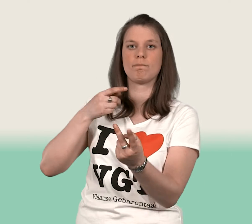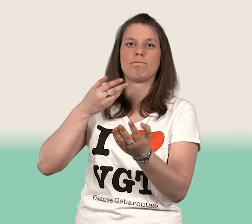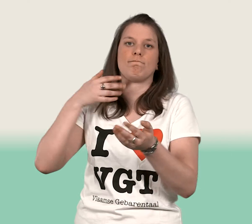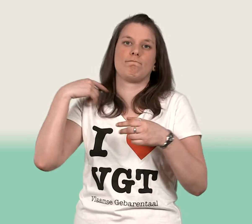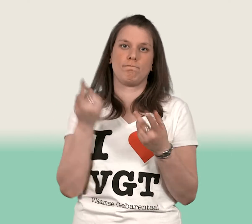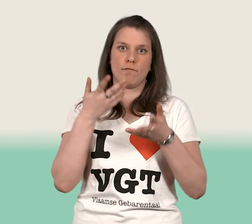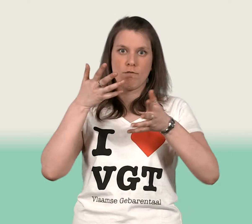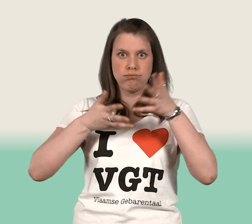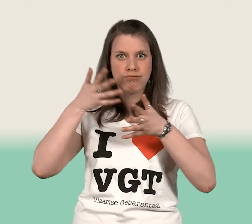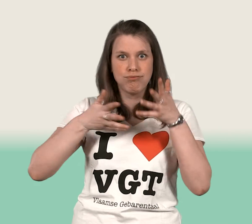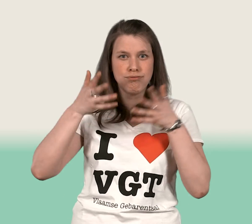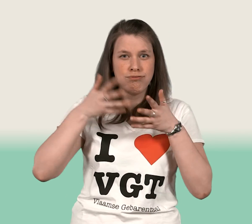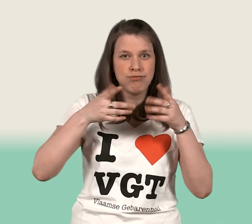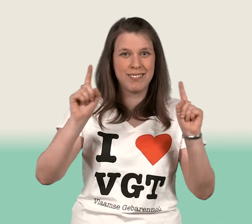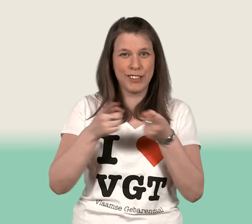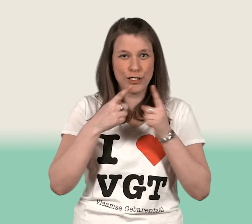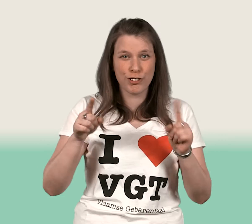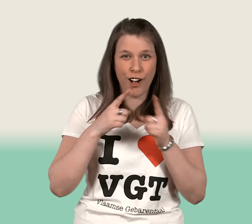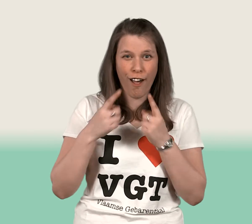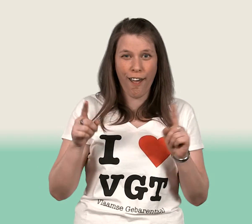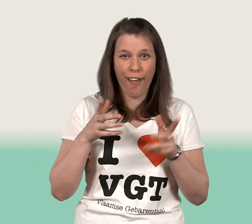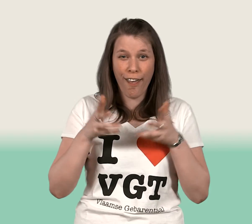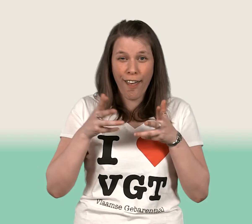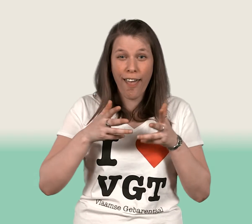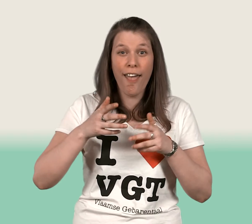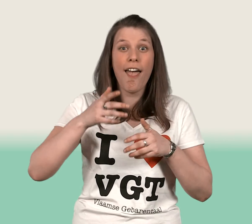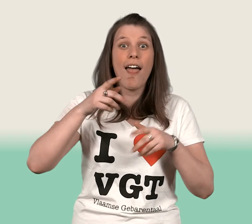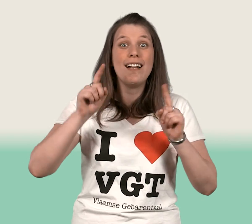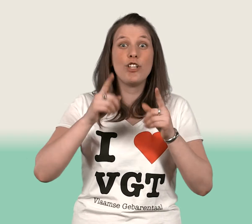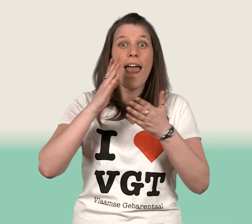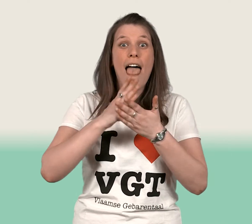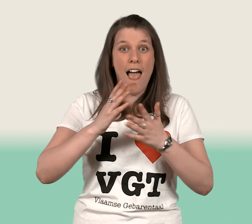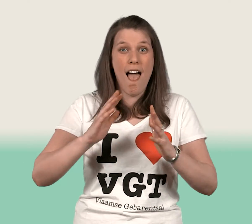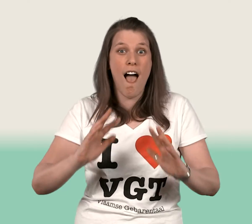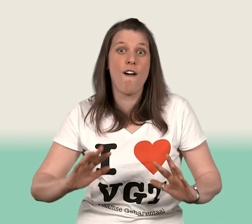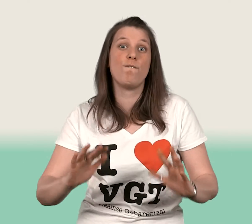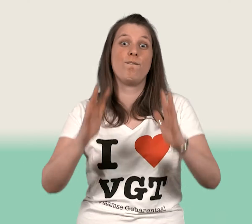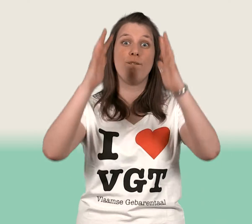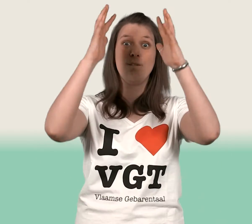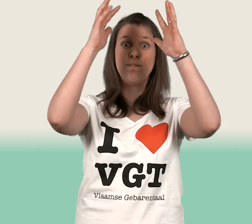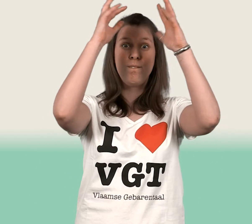Na het liedje gaan we applaudisseren.